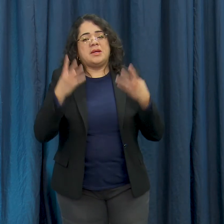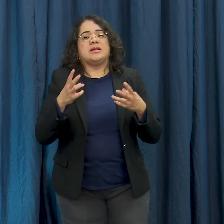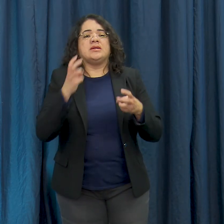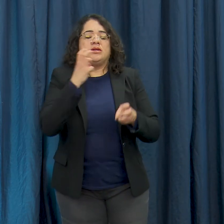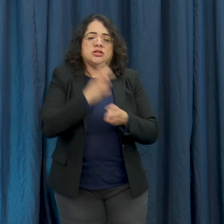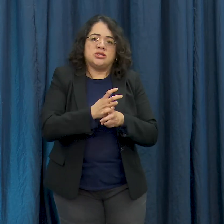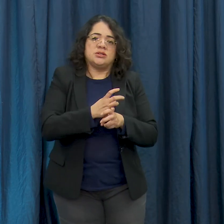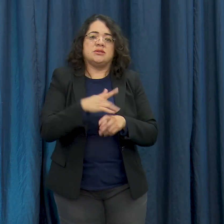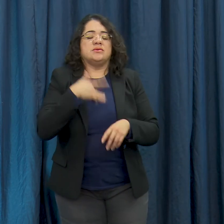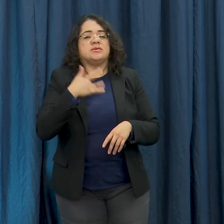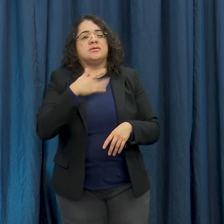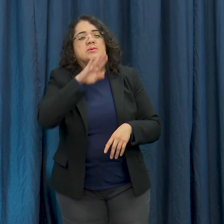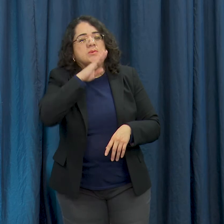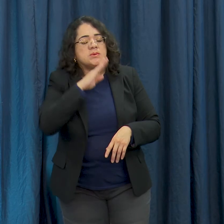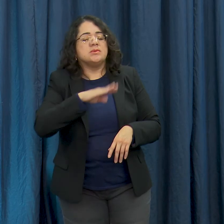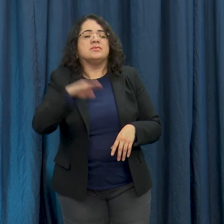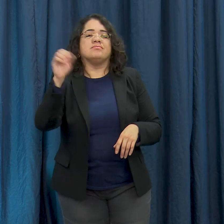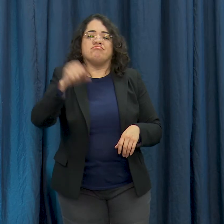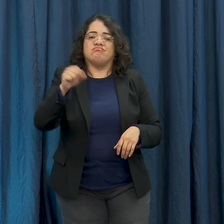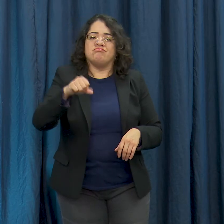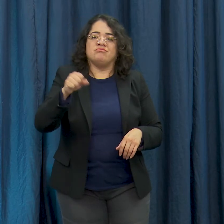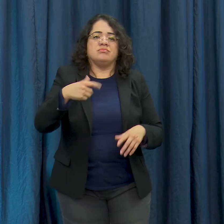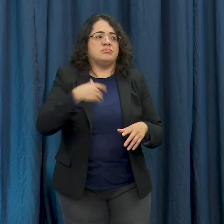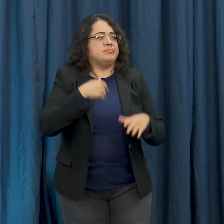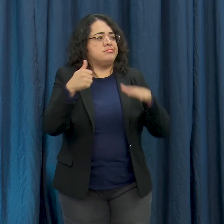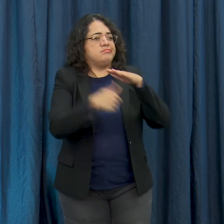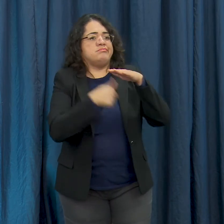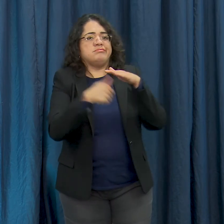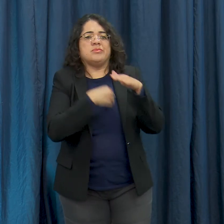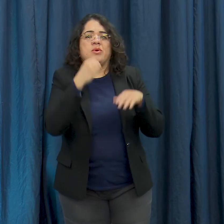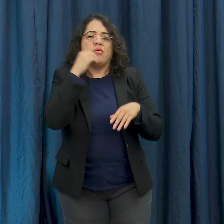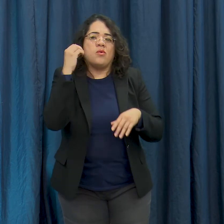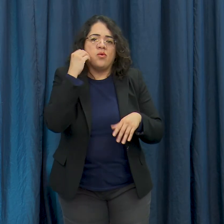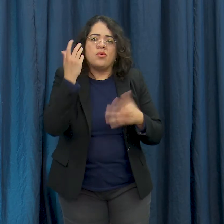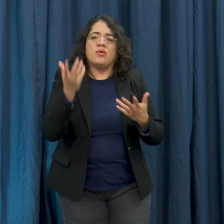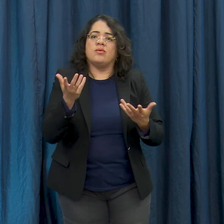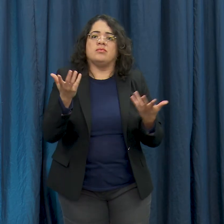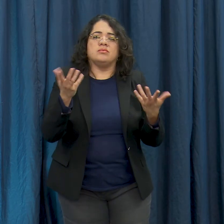personas están en casa en tiempos que no habría en estado en el pasado para